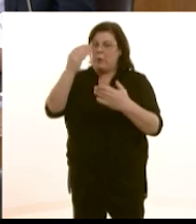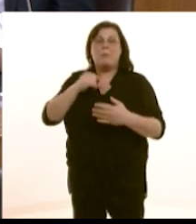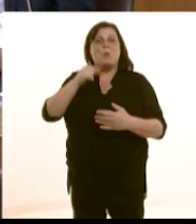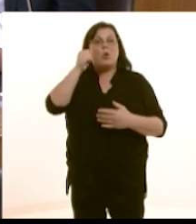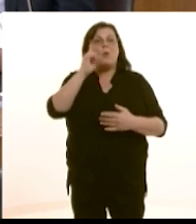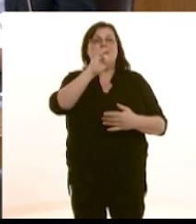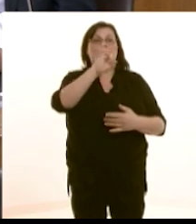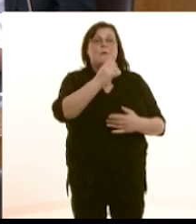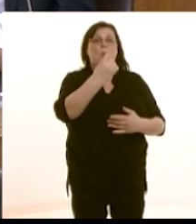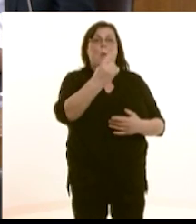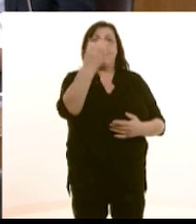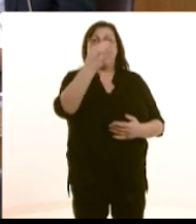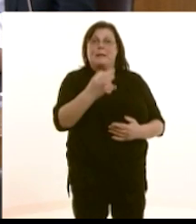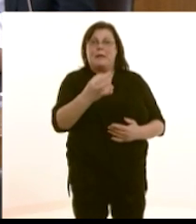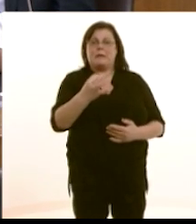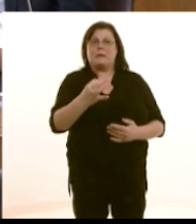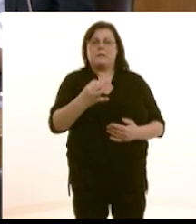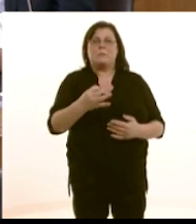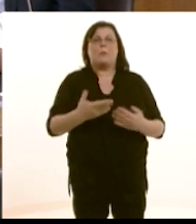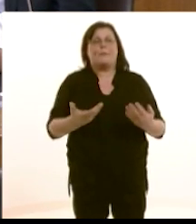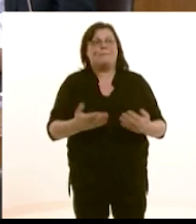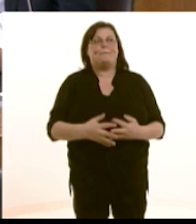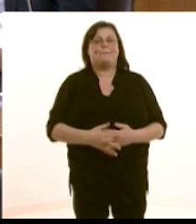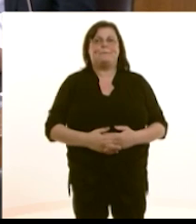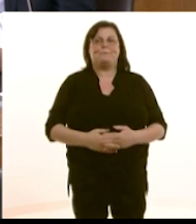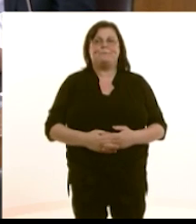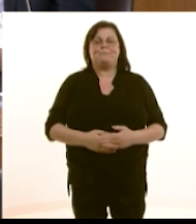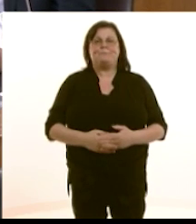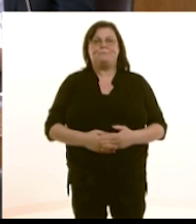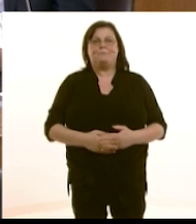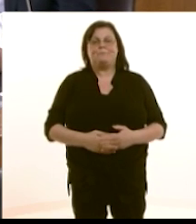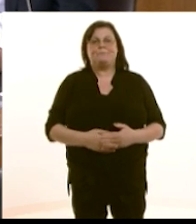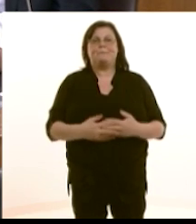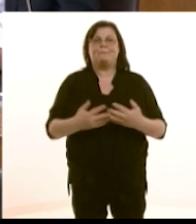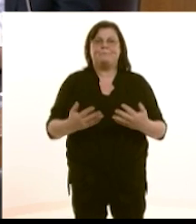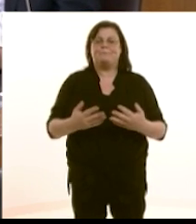cael y lwfans yn dod o Gymru. Pe baem niín cael rhyw fath o si‚r Barnett, byddai llai